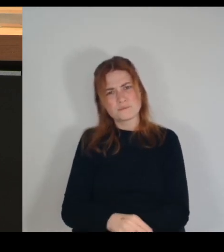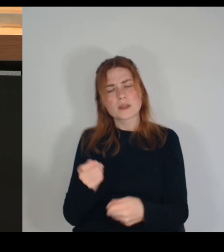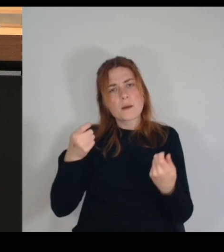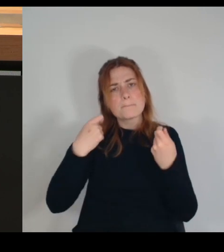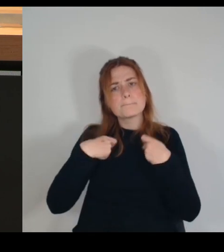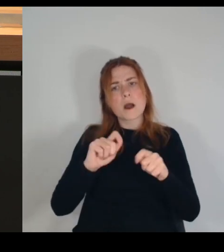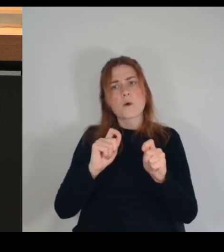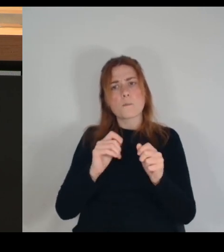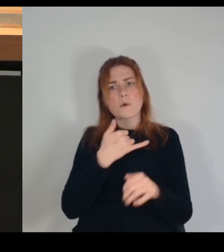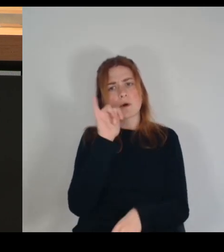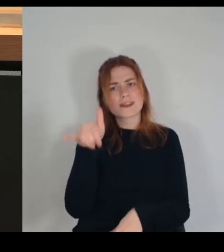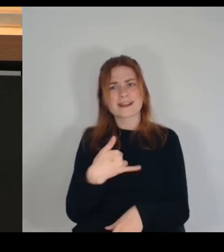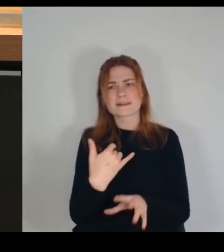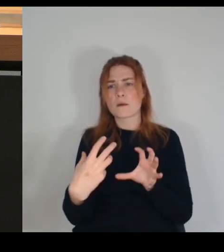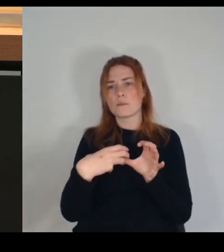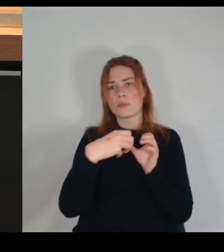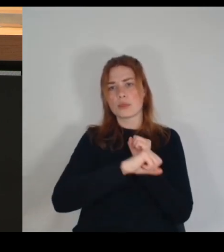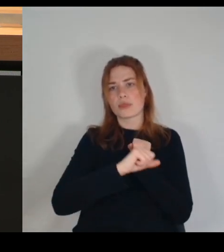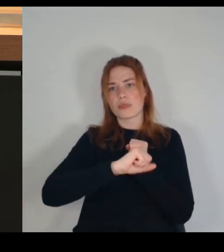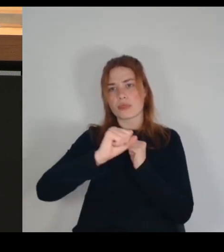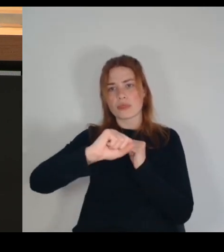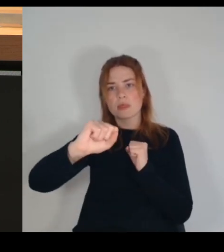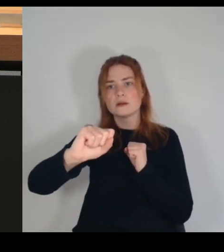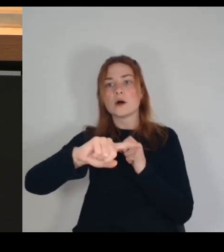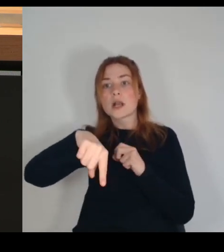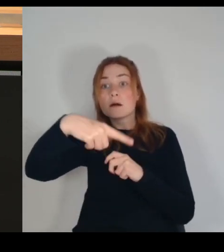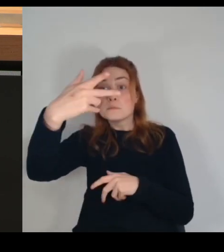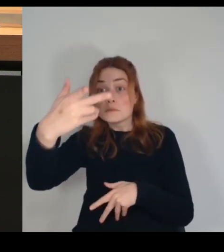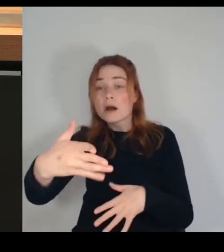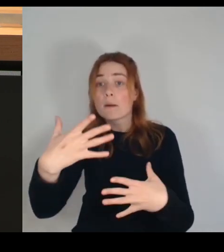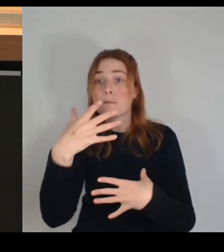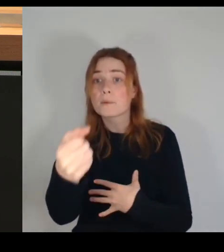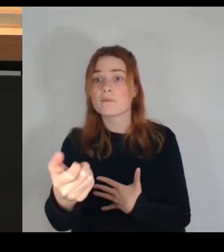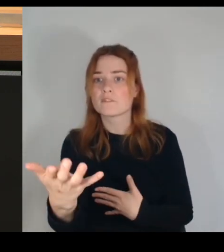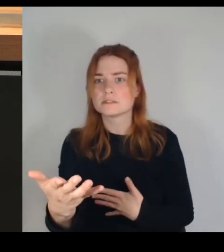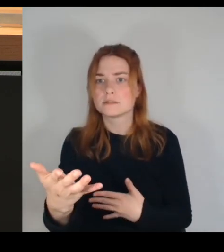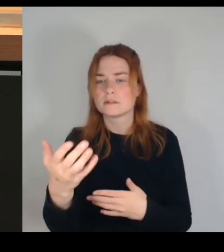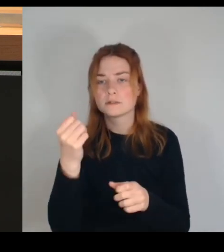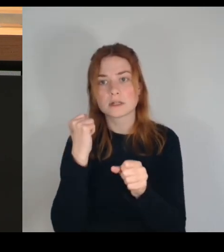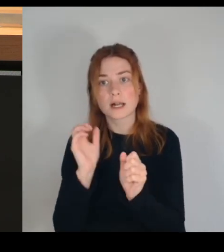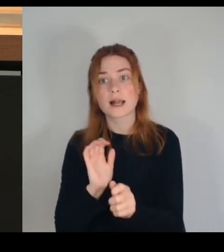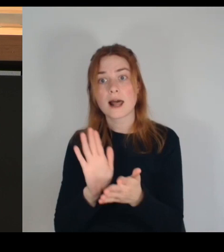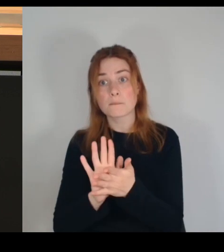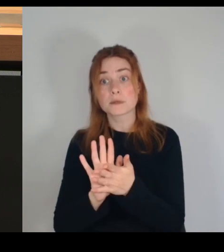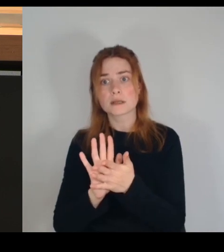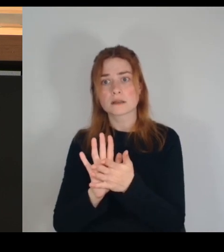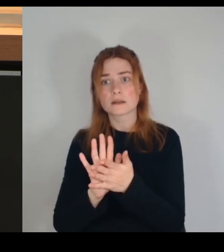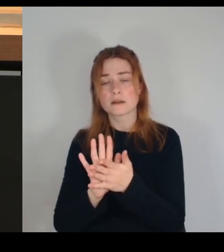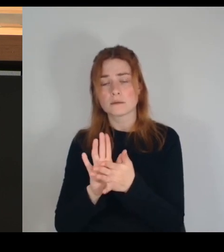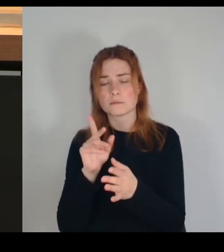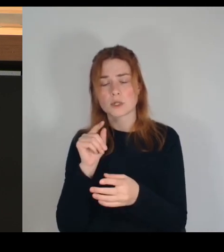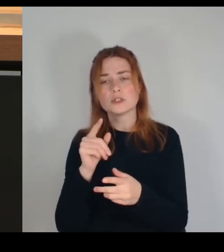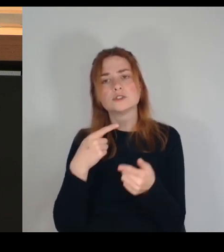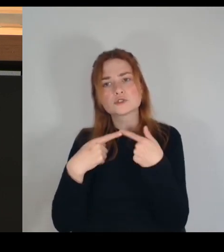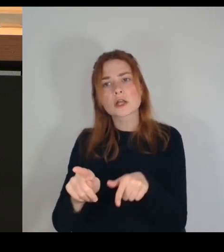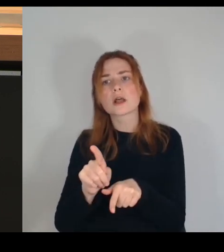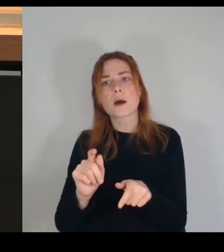Wir haben das ganze Tamtam weggelassen, wir haben nach Sonderbaurecht gebaut und die Welt ist nicht untergegangen Wenn Fledermäuse.